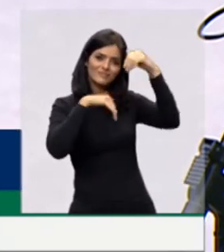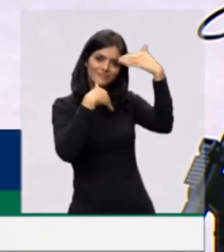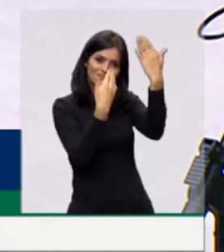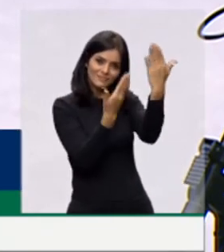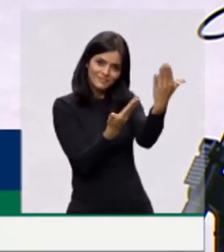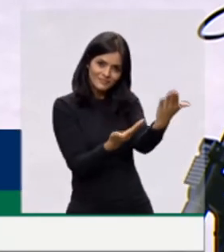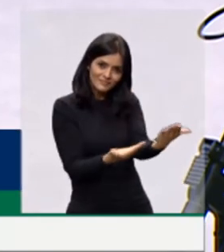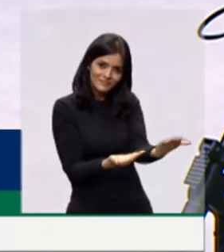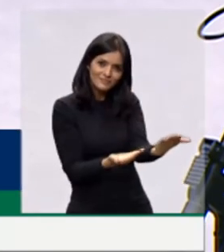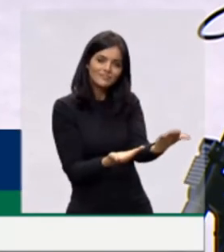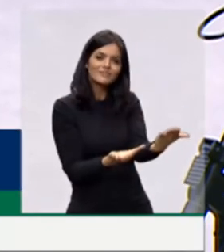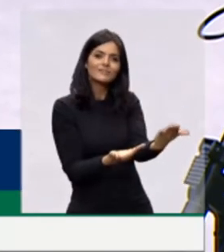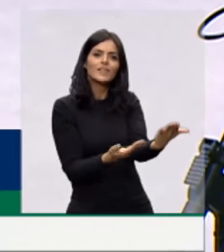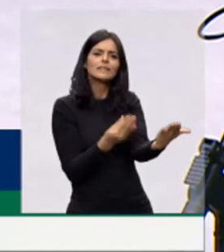FUNDEB, NA VITÓRIA EXTRAORDINÁRIA DA EDUCAÇÃO,